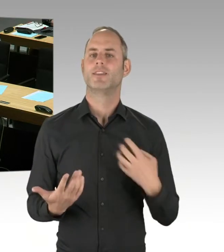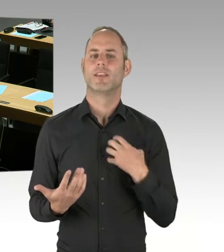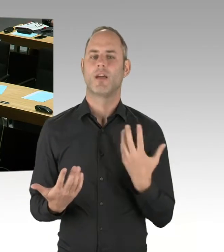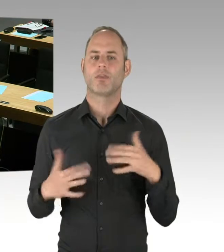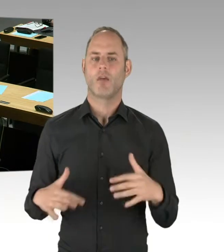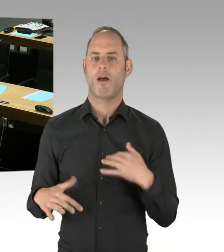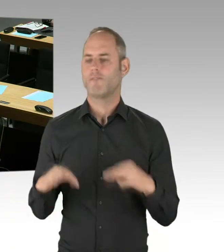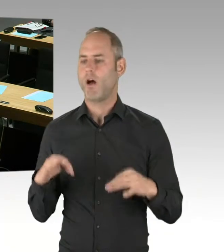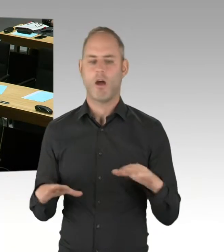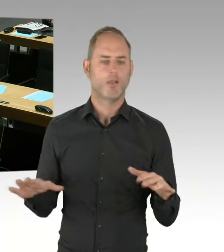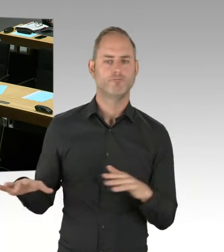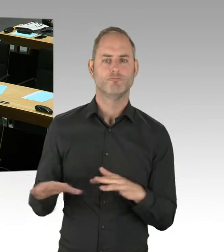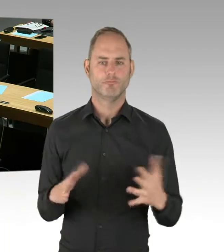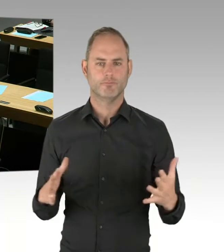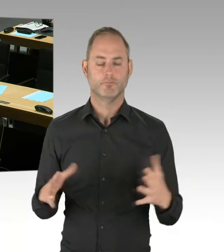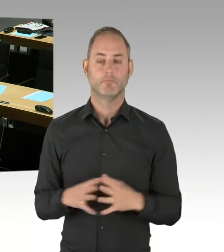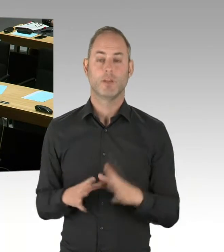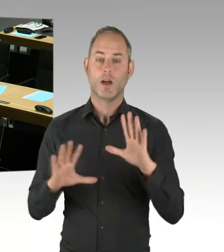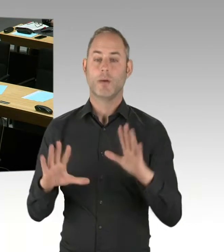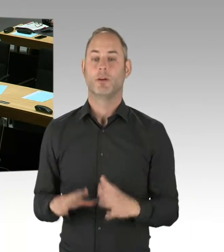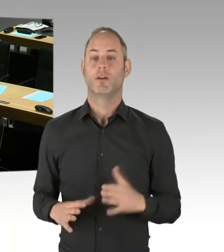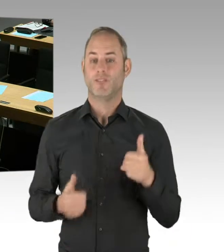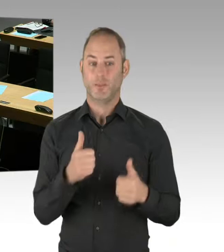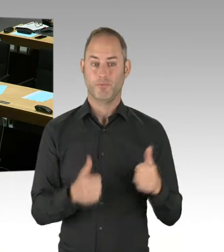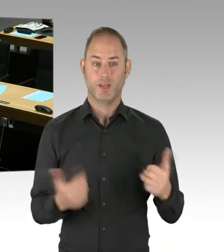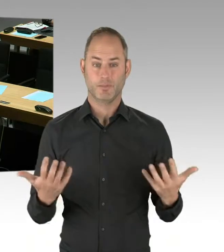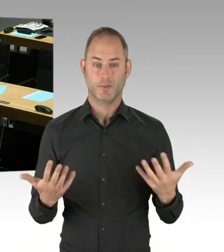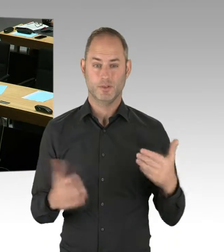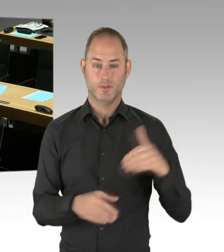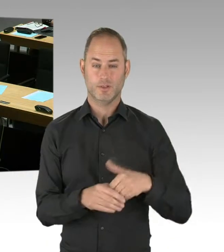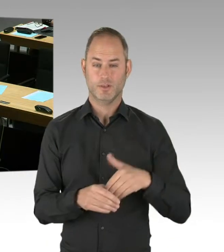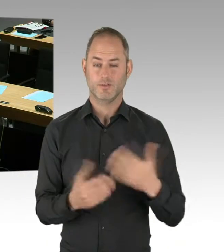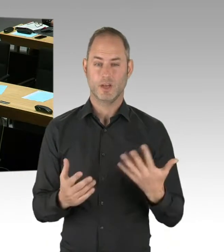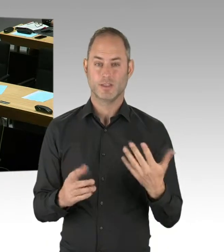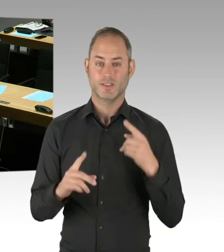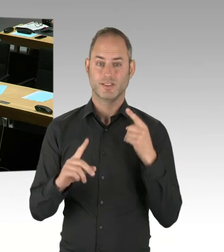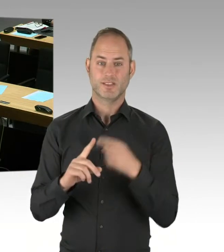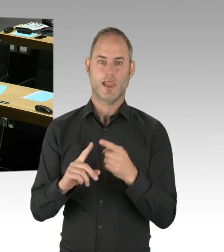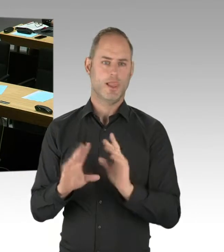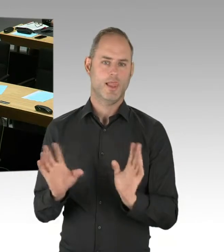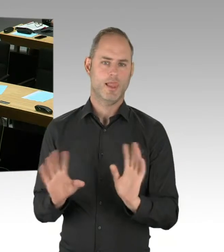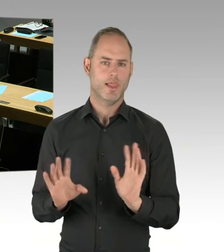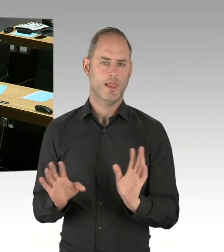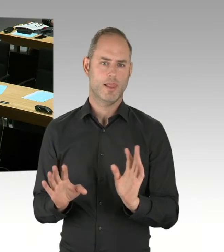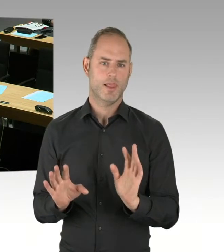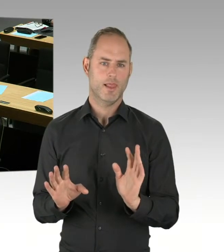wie aus der Vorabbekanntmachung ersichtlich wurde, ist die Loslimitierung kein Teil der Vergabekonzeption.